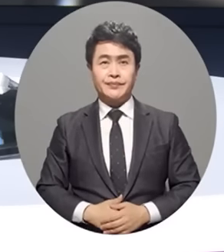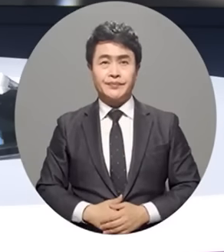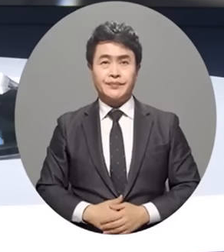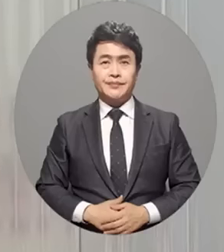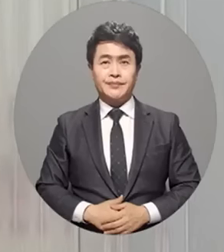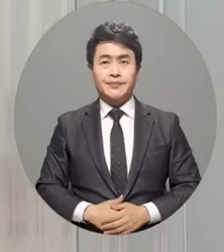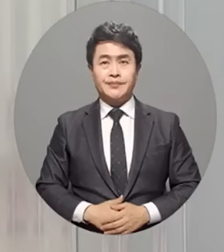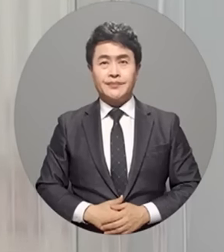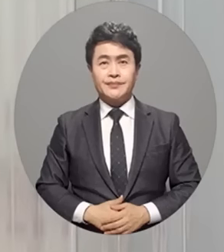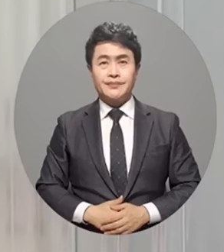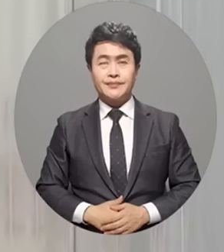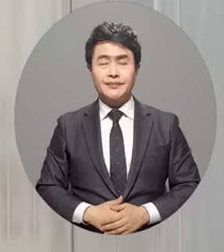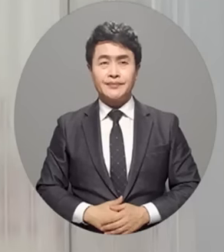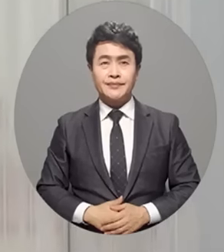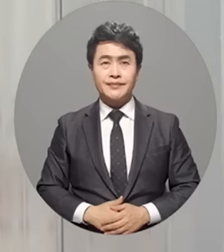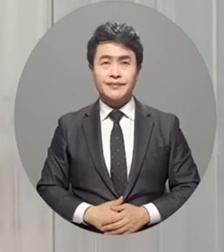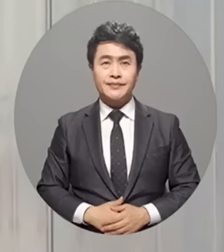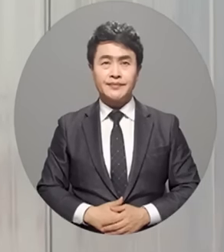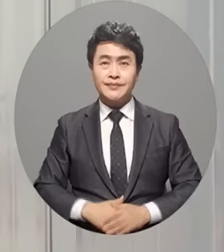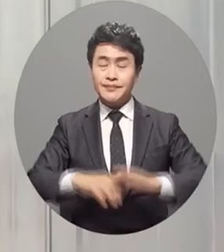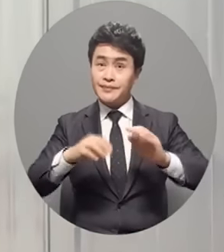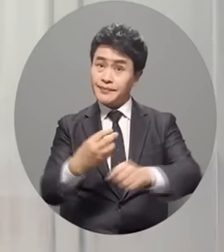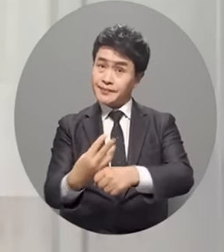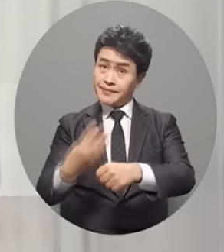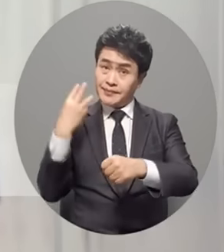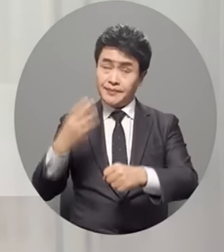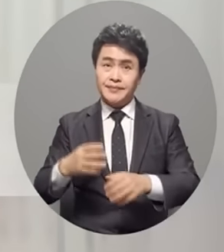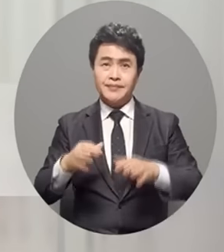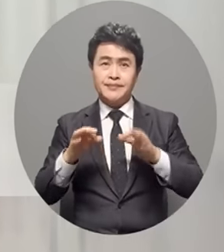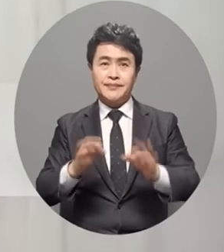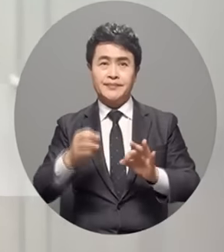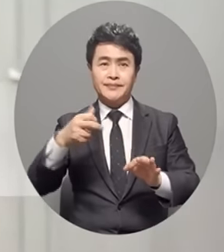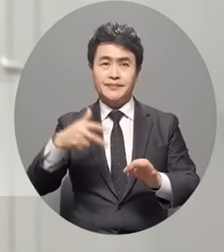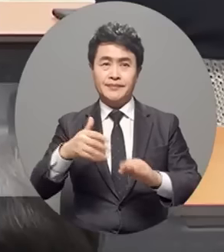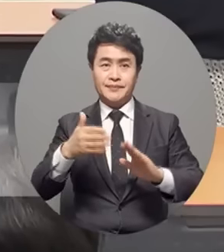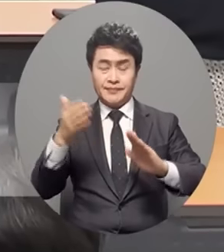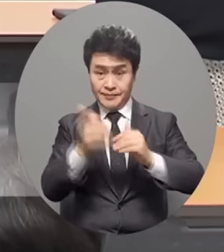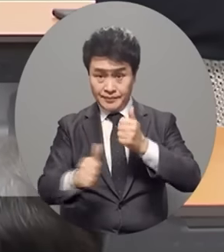윤상문 기자가 짚어봤습니다.